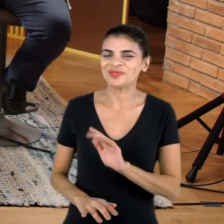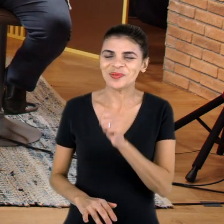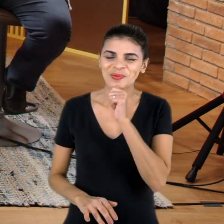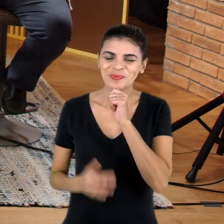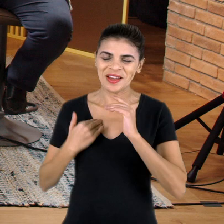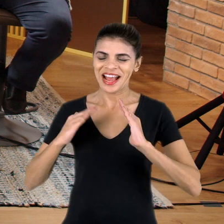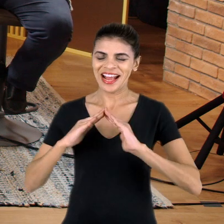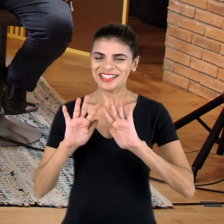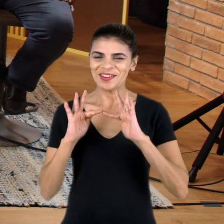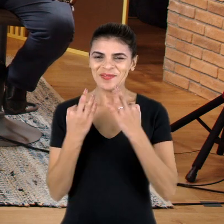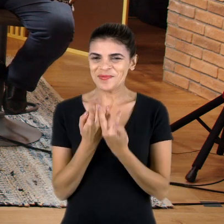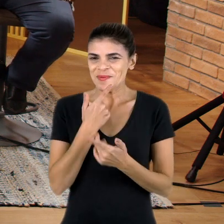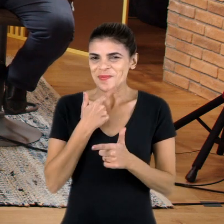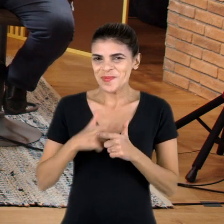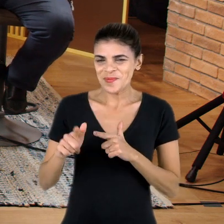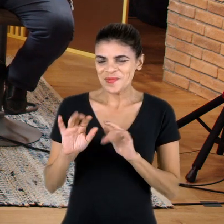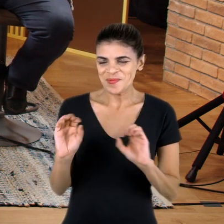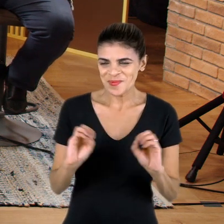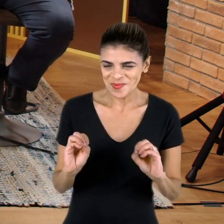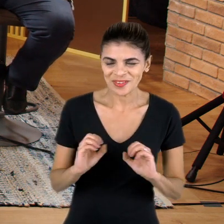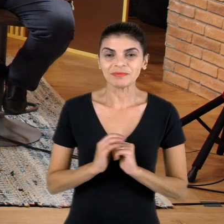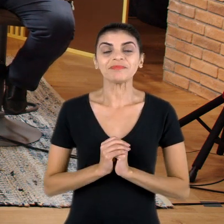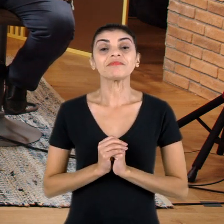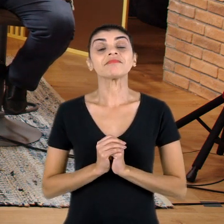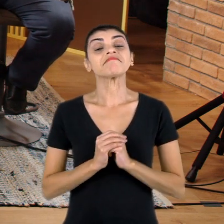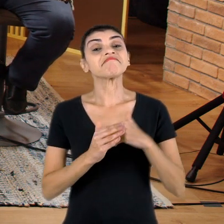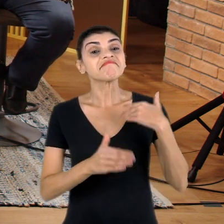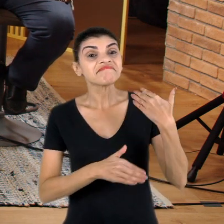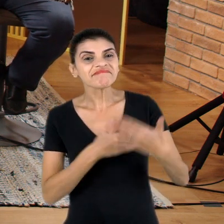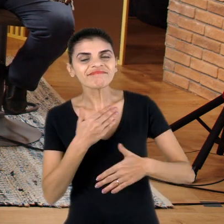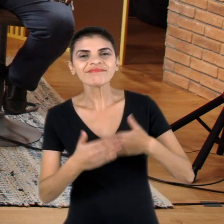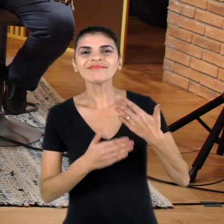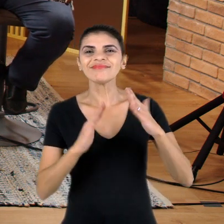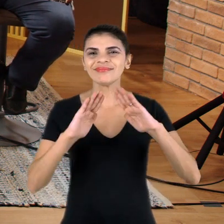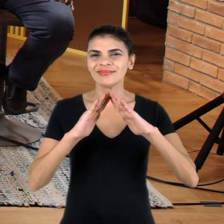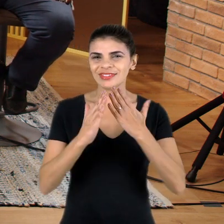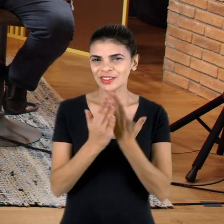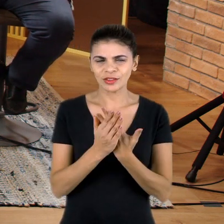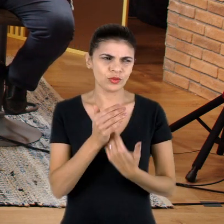E inclusive, assim, na escola-- Claro, porque sua mãe era a dona da escola,